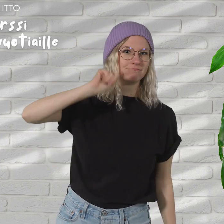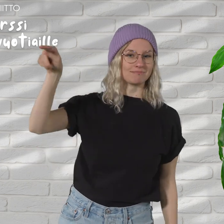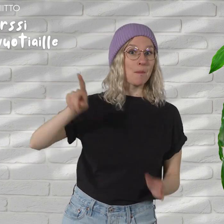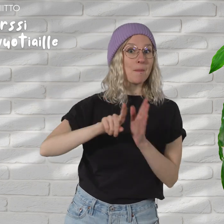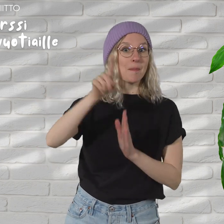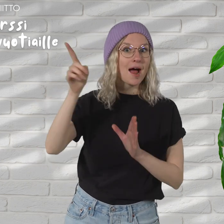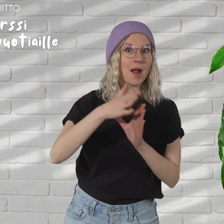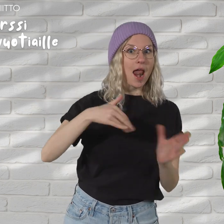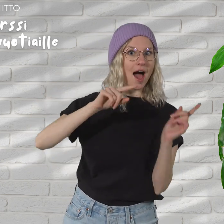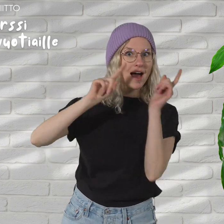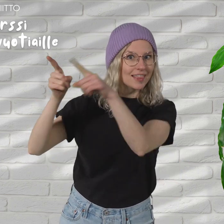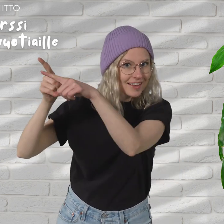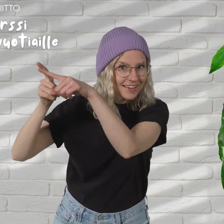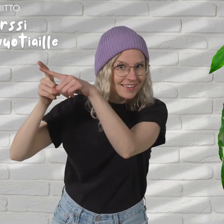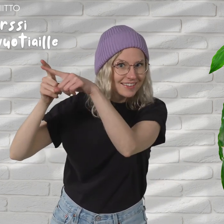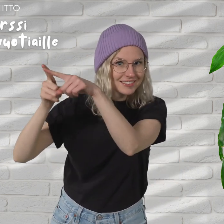liikuntakeskus Pajulahdessa!